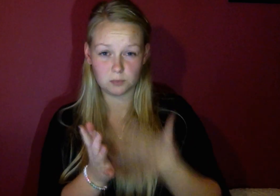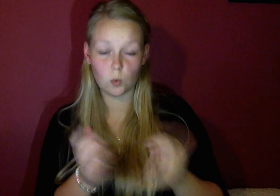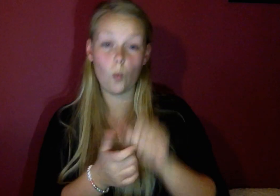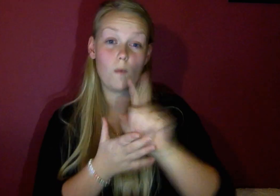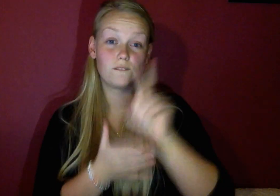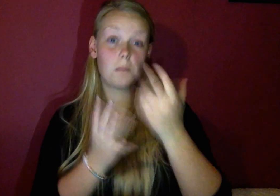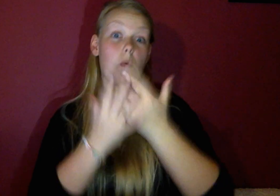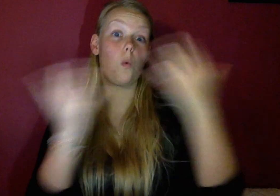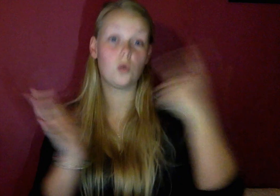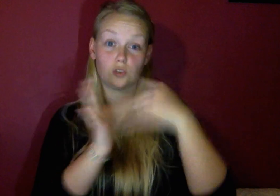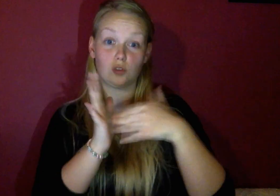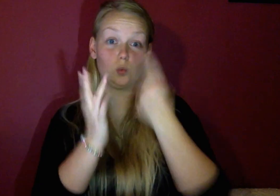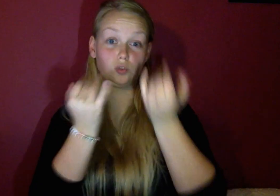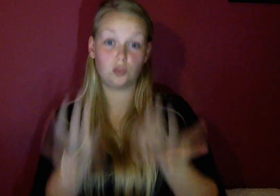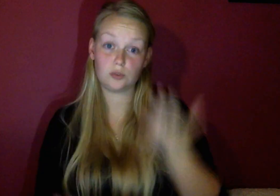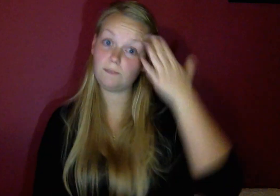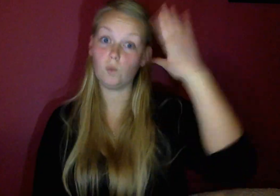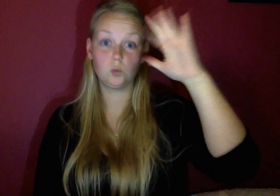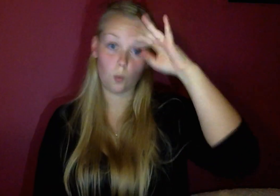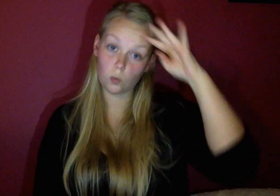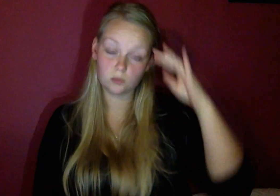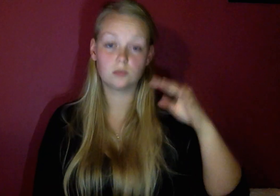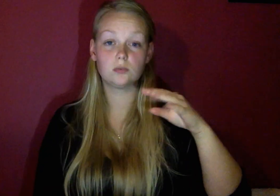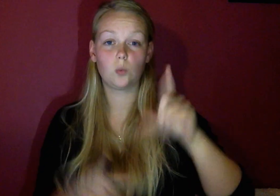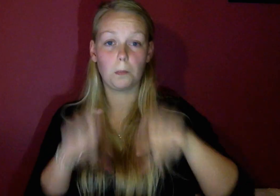Utan teckenspråk. Och det är ofta att många hörselskadade nu idag i en vuxen ålder upptäcker